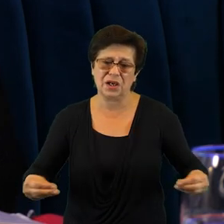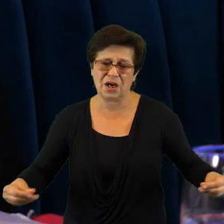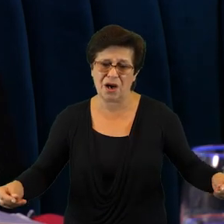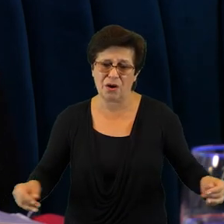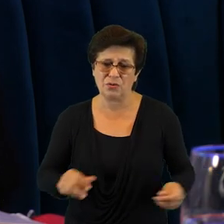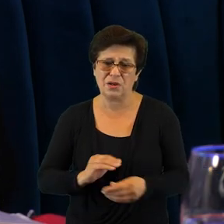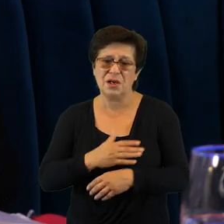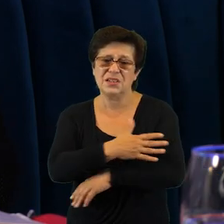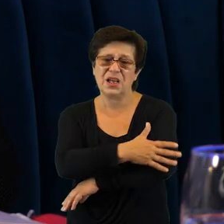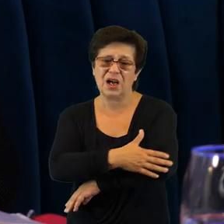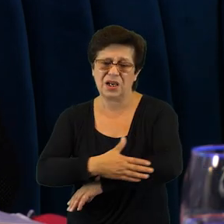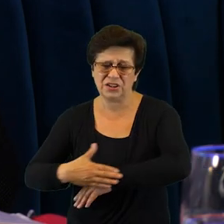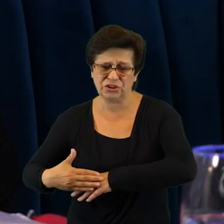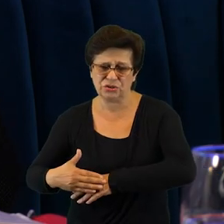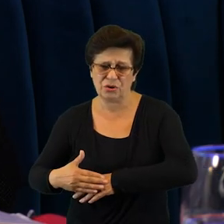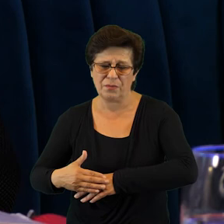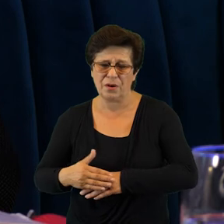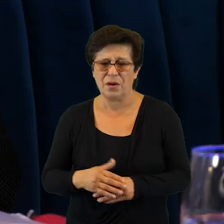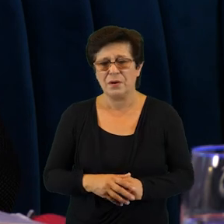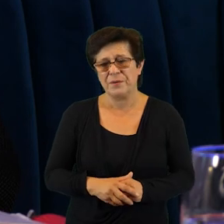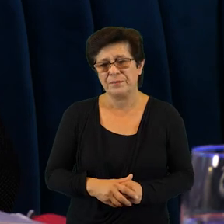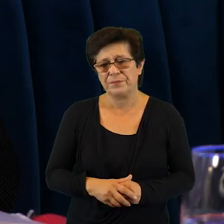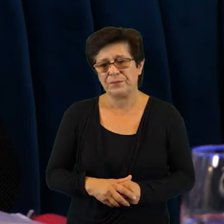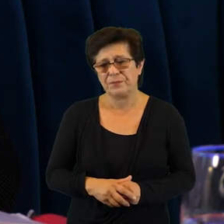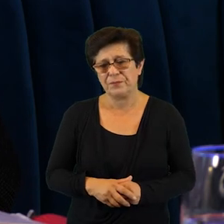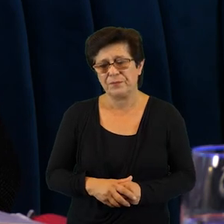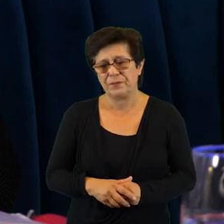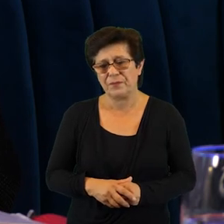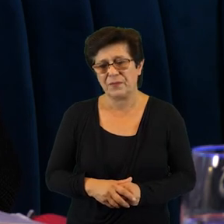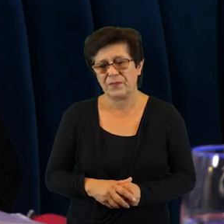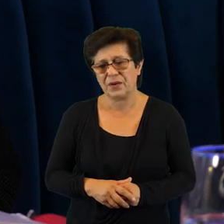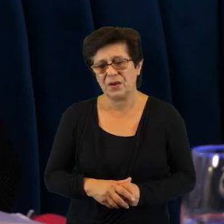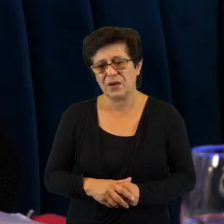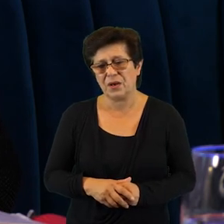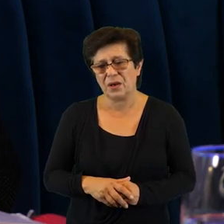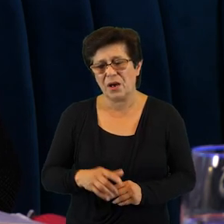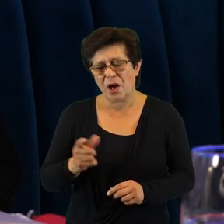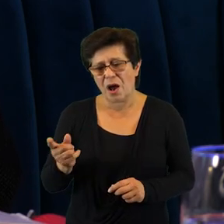przedłużał swoją nieobecność w Polsce, imając się różnych zajęć,